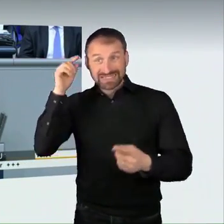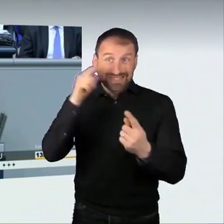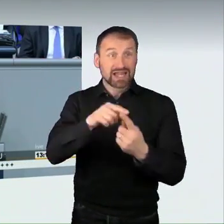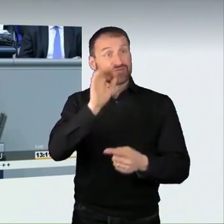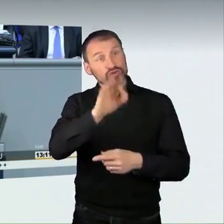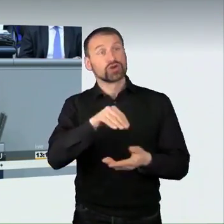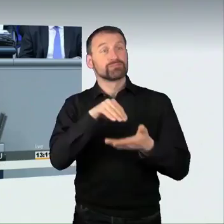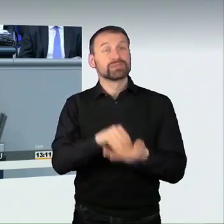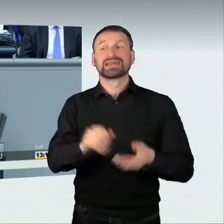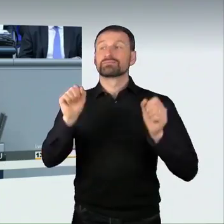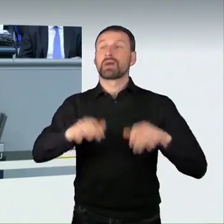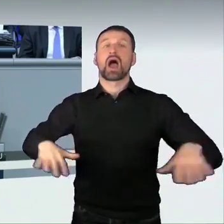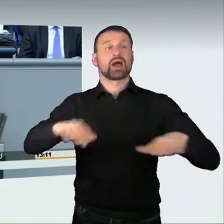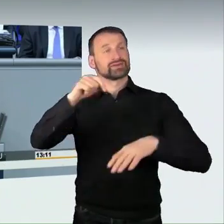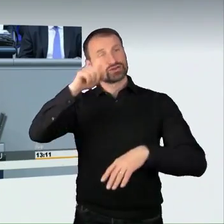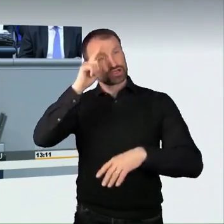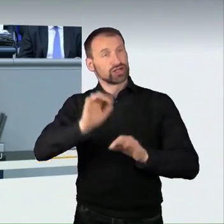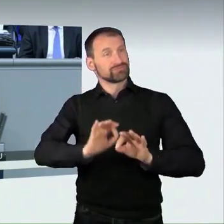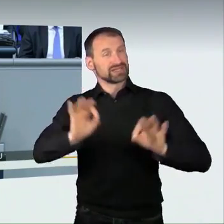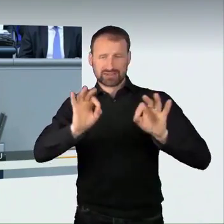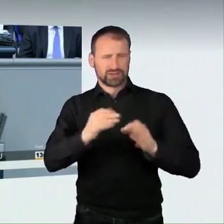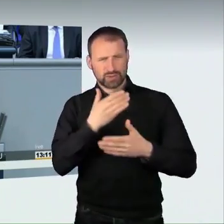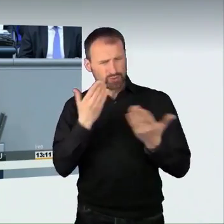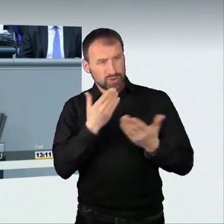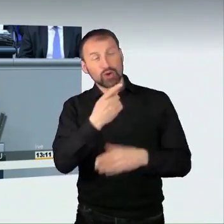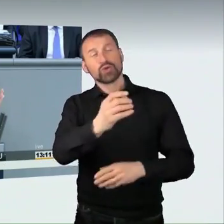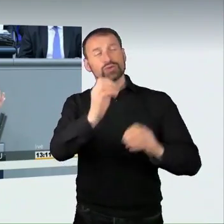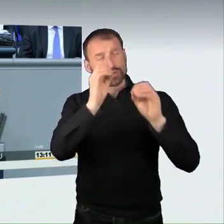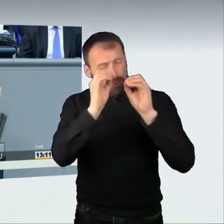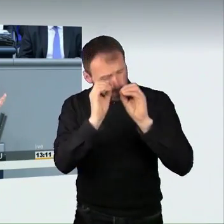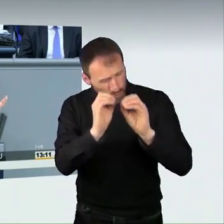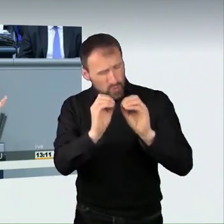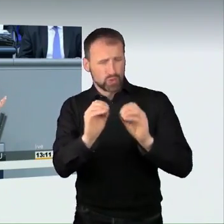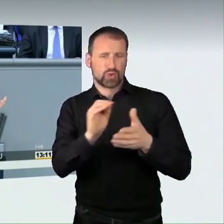Kein Satz zum Thema „Sozialer Wohnungsbau“ bei einer anscheinend